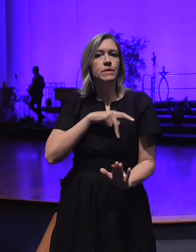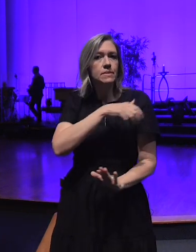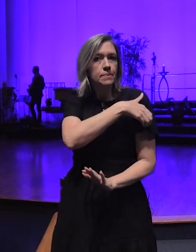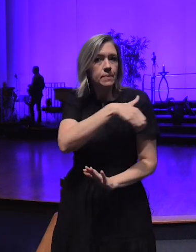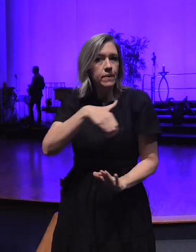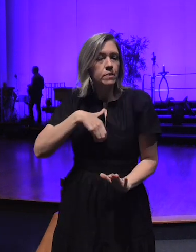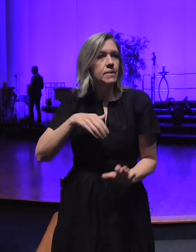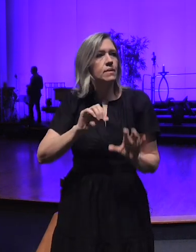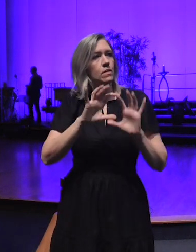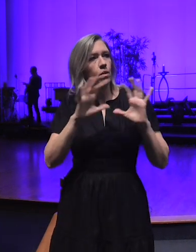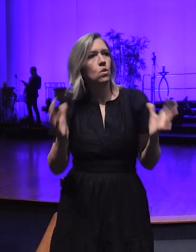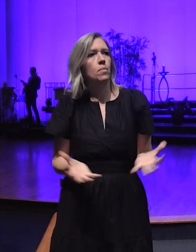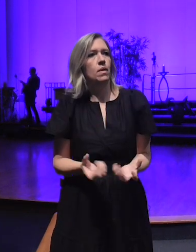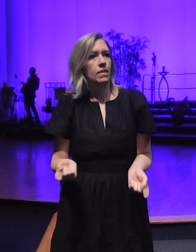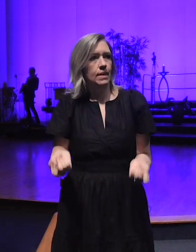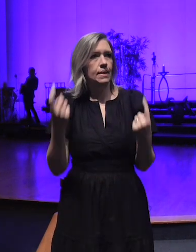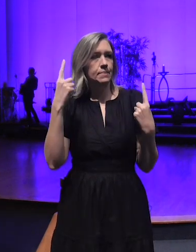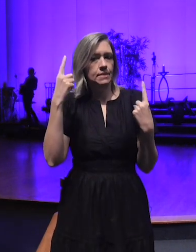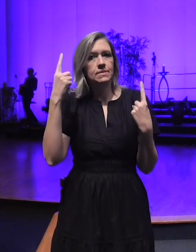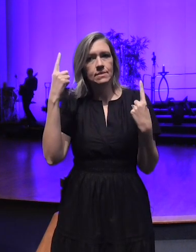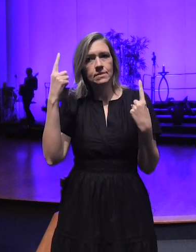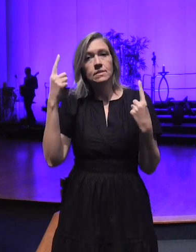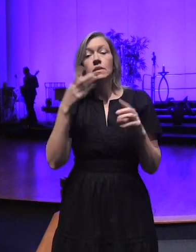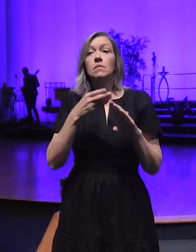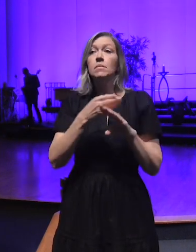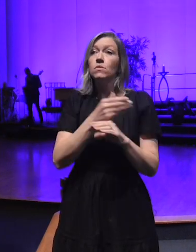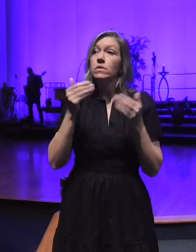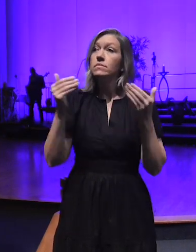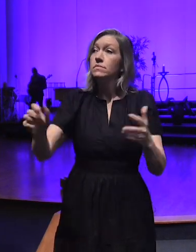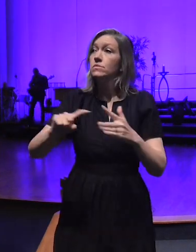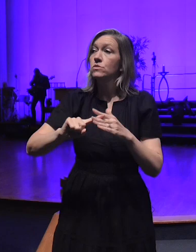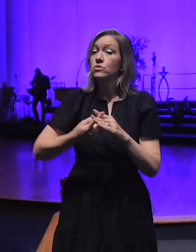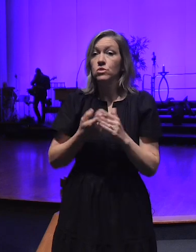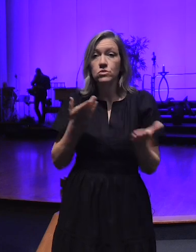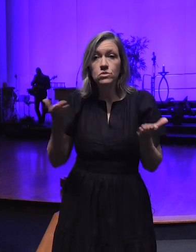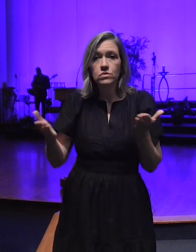la iluminación global. Antes de comenzar hoy, queremos darles un vistazo a algunas cosas que se avecinan